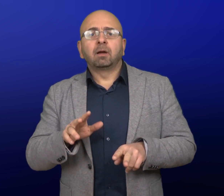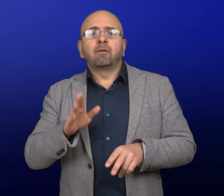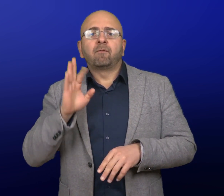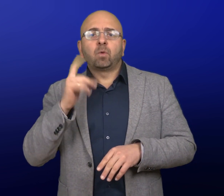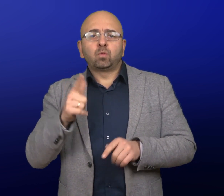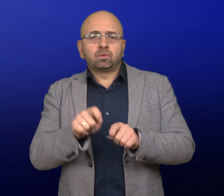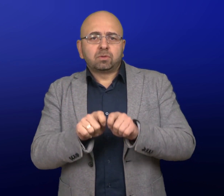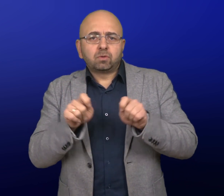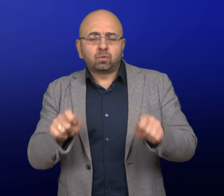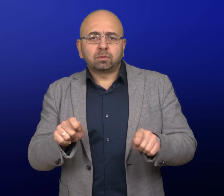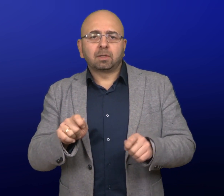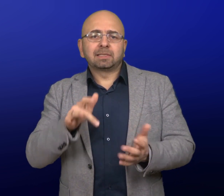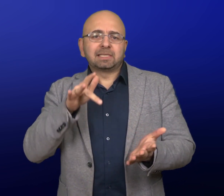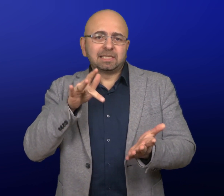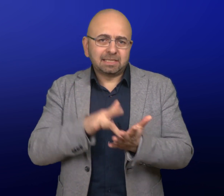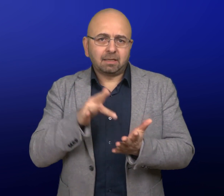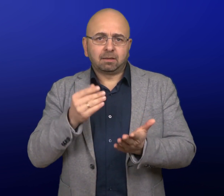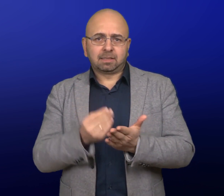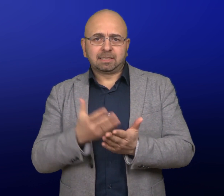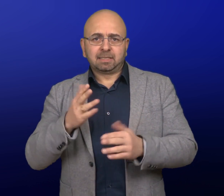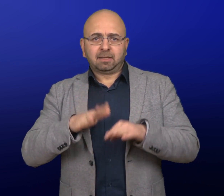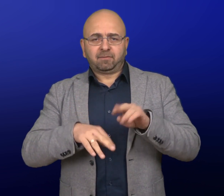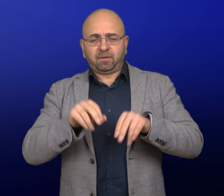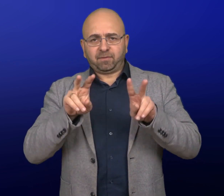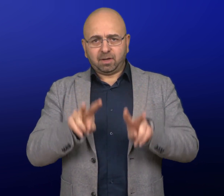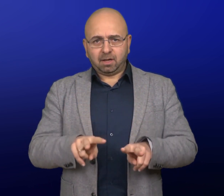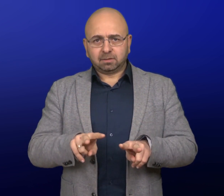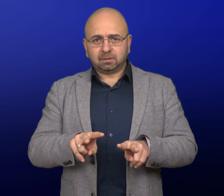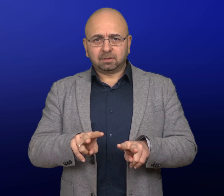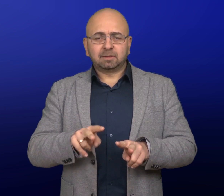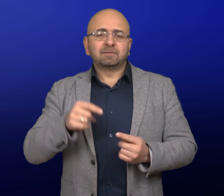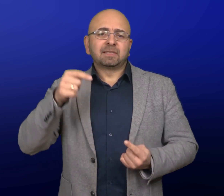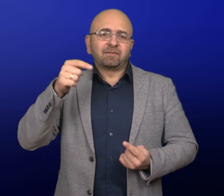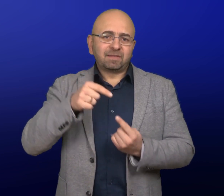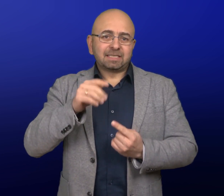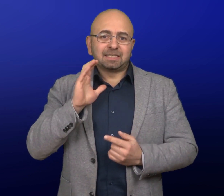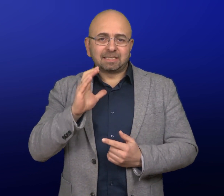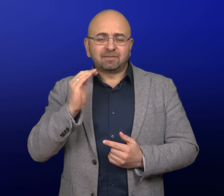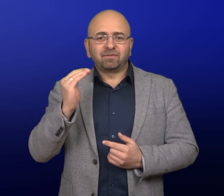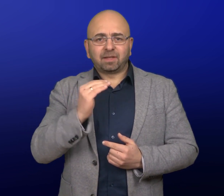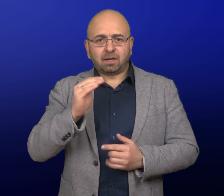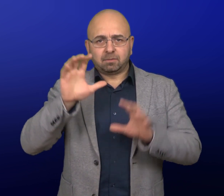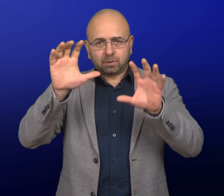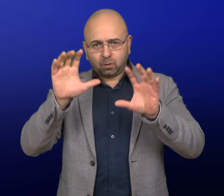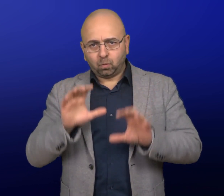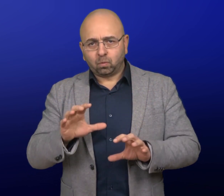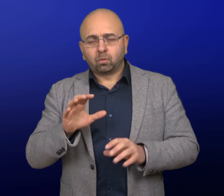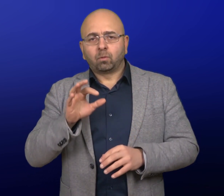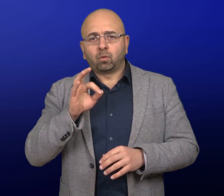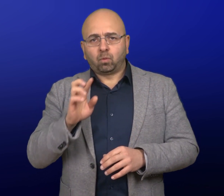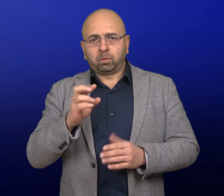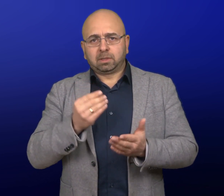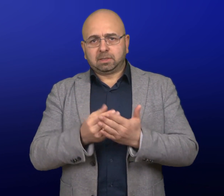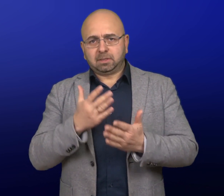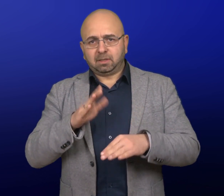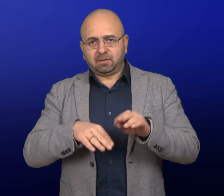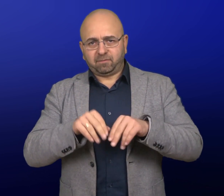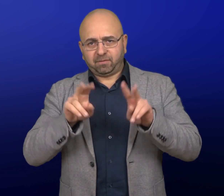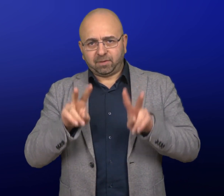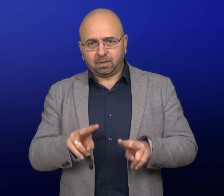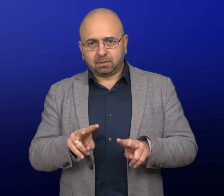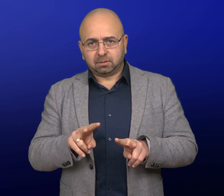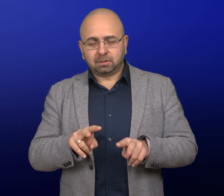ВОГ создает центр оценки квалификации в соответствии с федеральным законом об оценке квалификации.